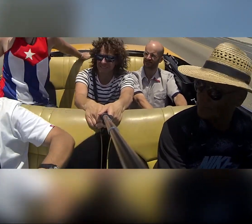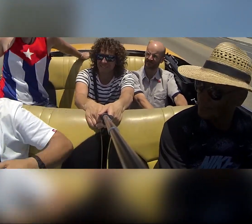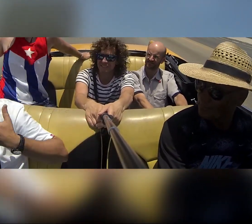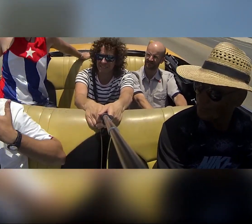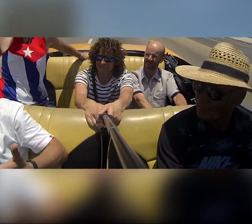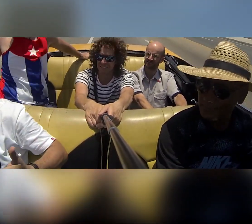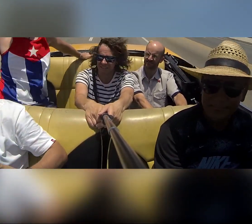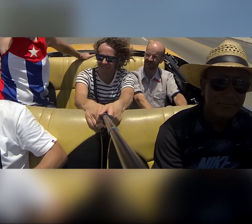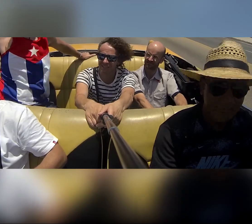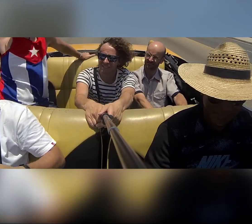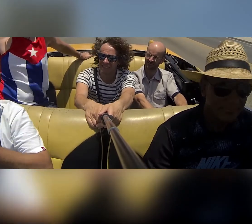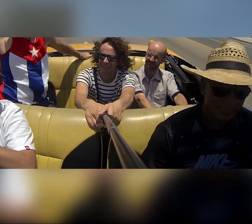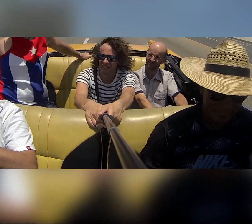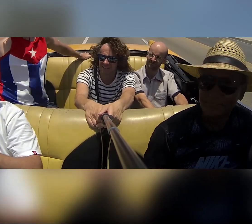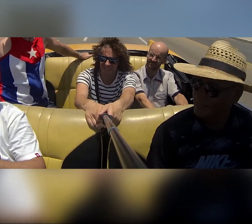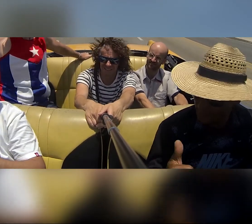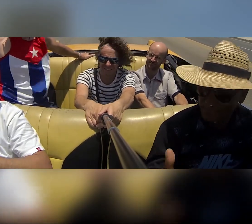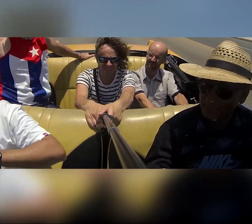Cuba sí, Estados Unidos no